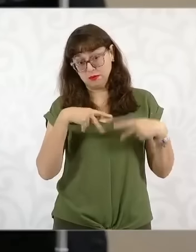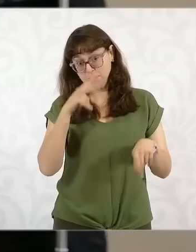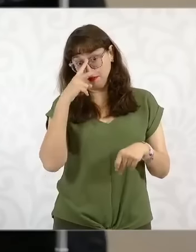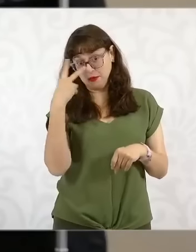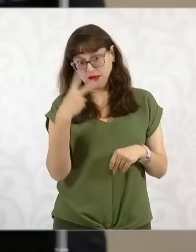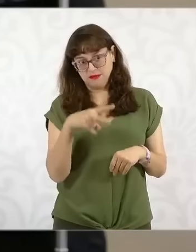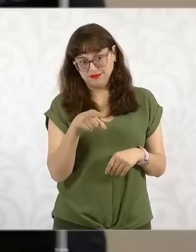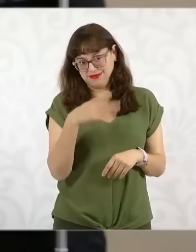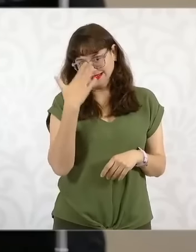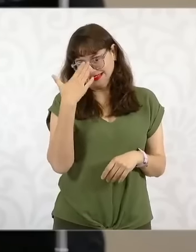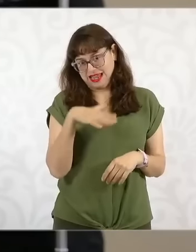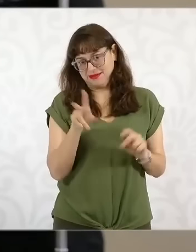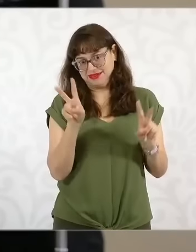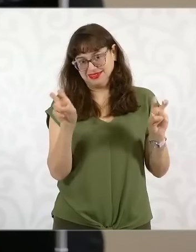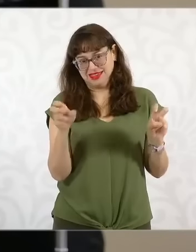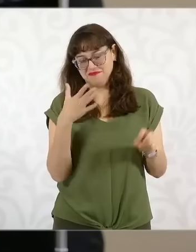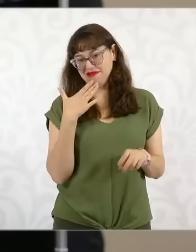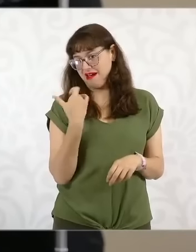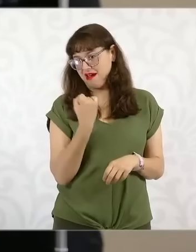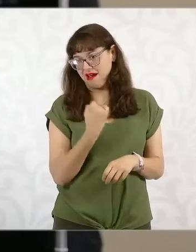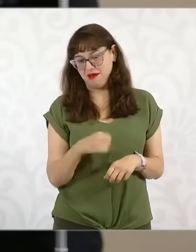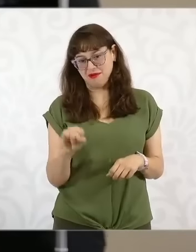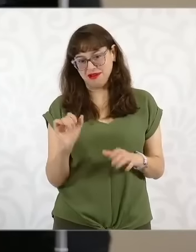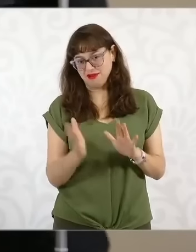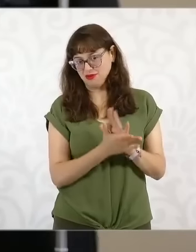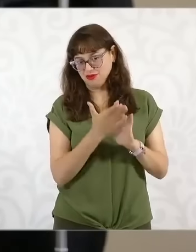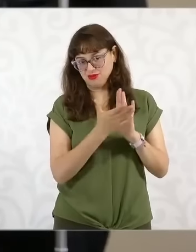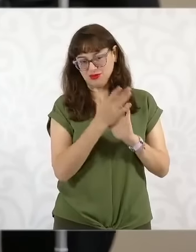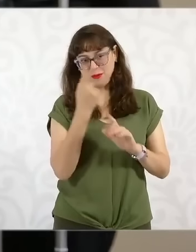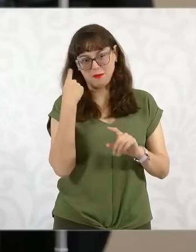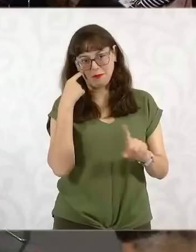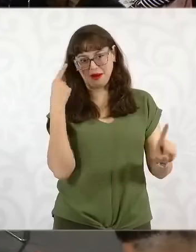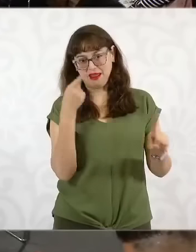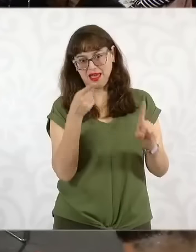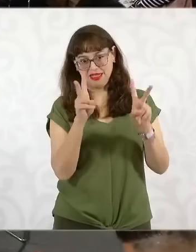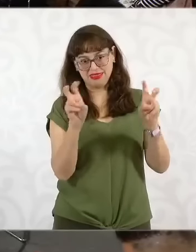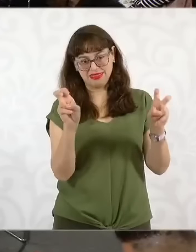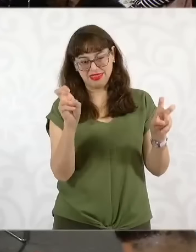ser gente experimentada para la construcción de estas al ser una investigación en curso por parte